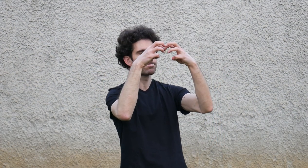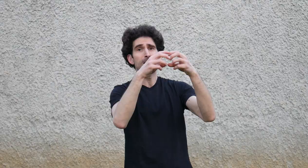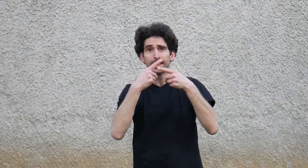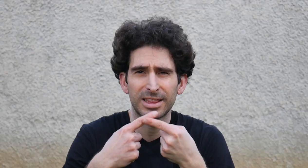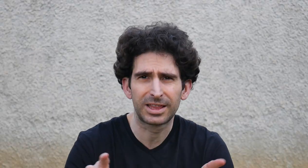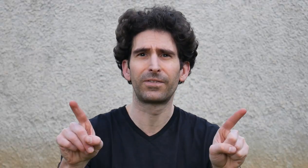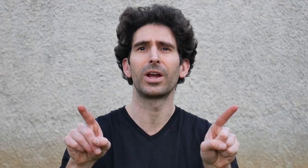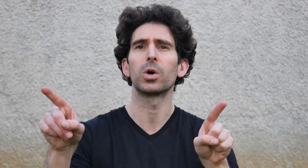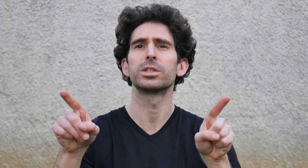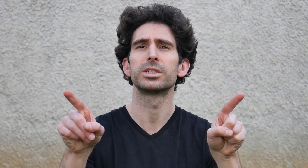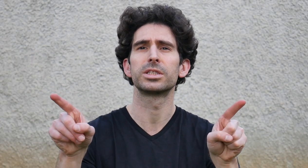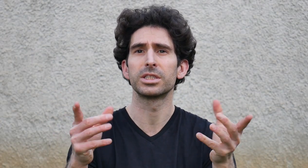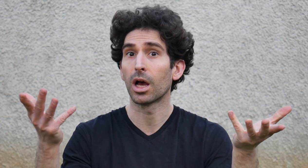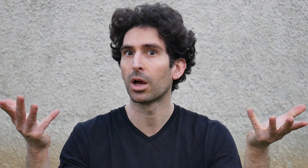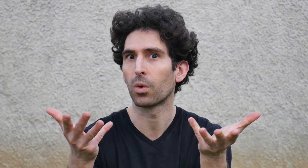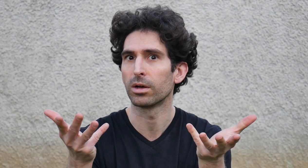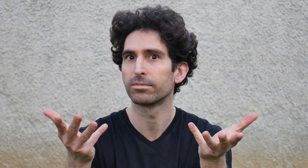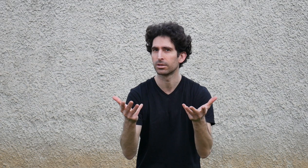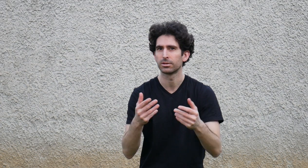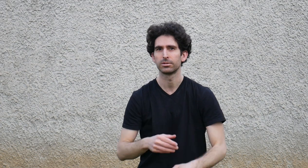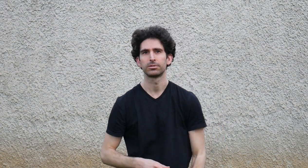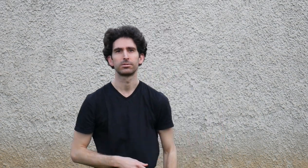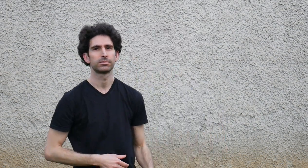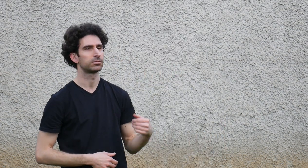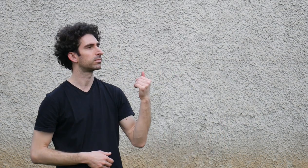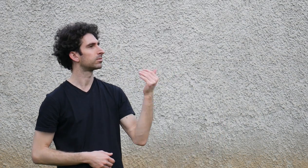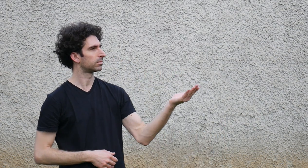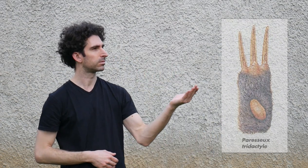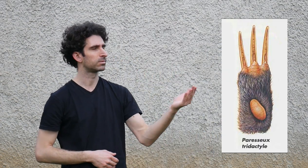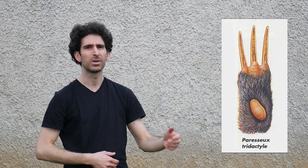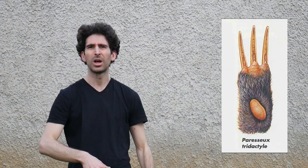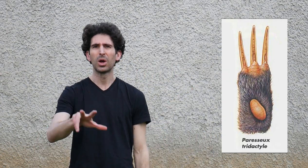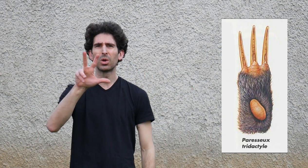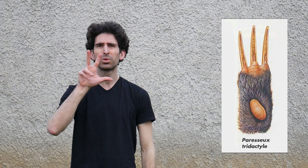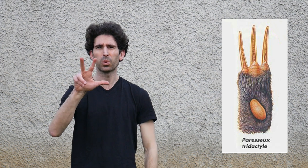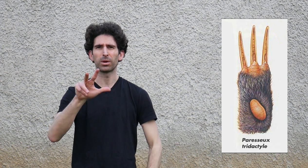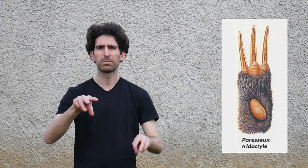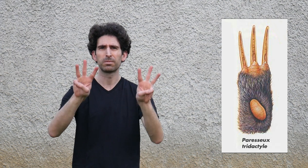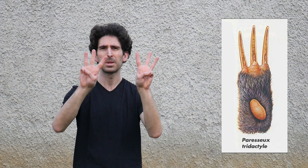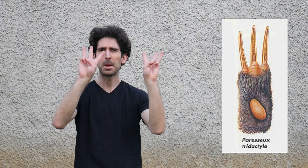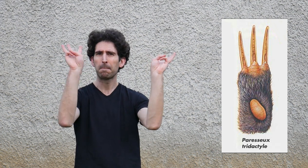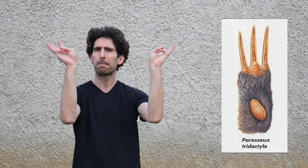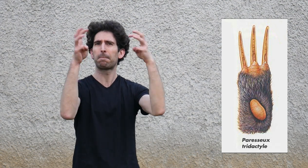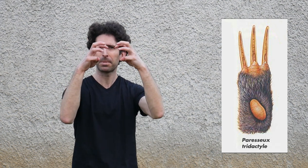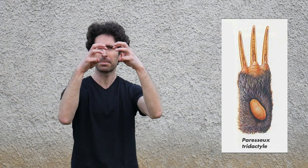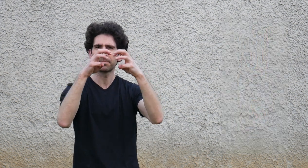Quelle est leur différence ? Pour les tridactyles, trois griffes aux mains